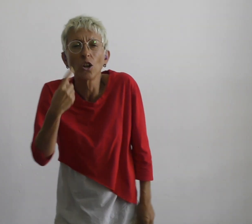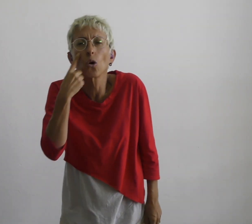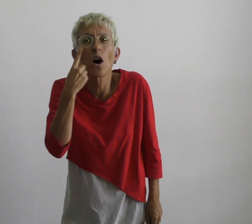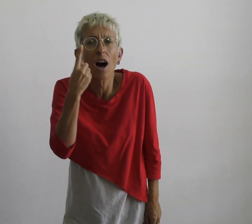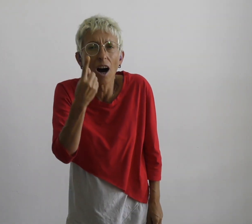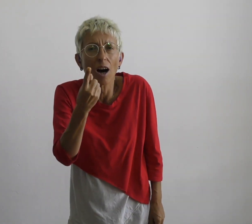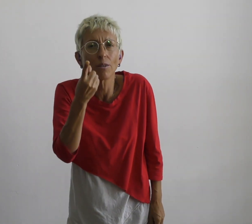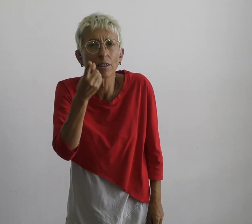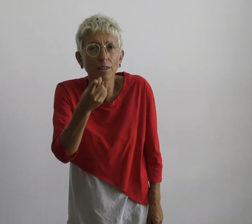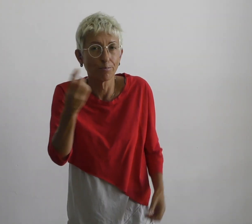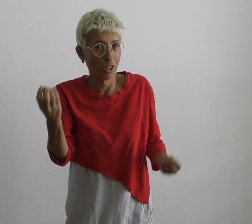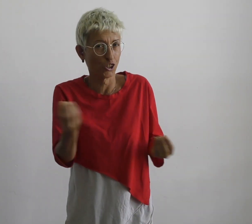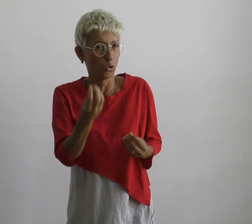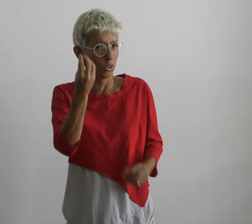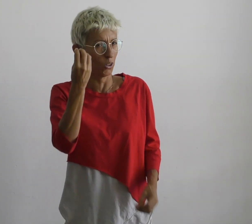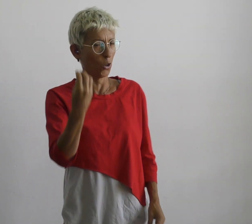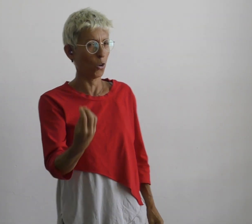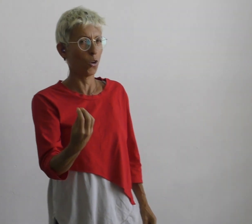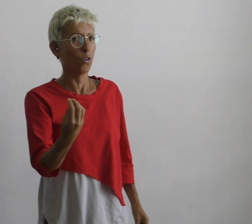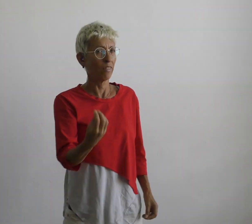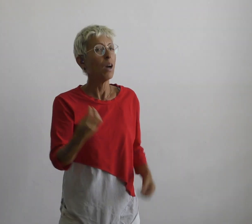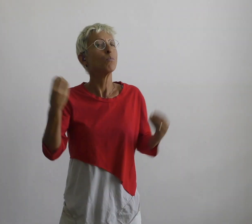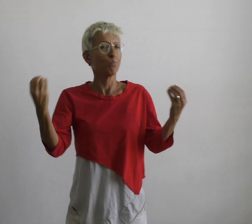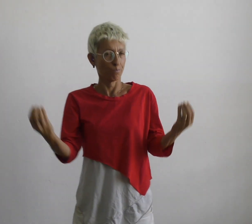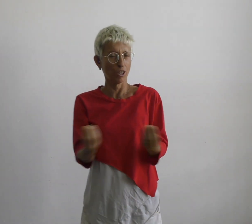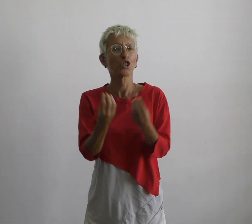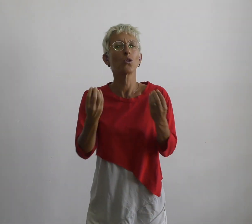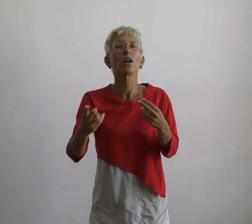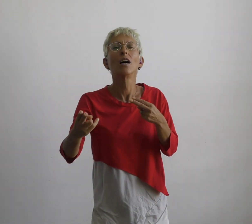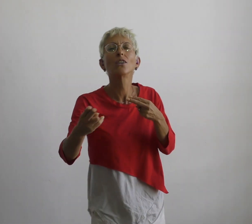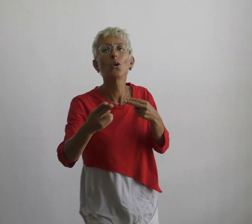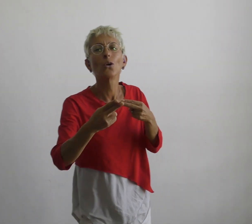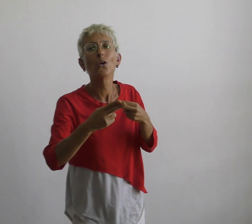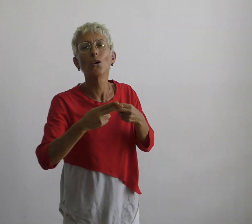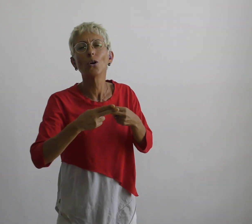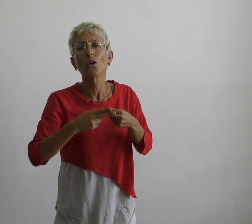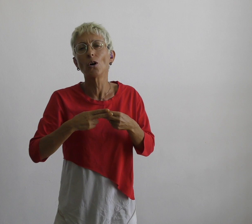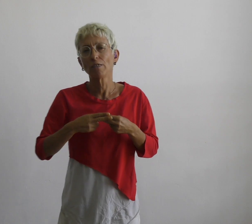אני רואה בך משהו טוב משהו קרוב